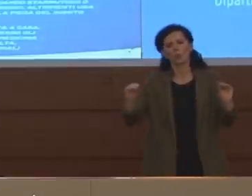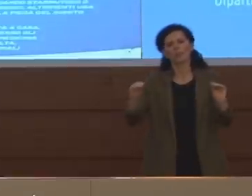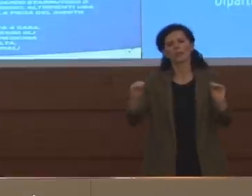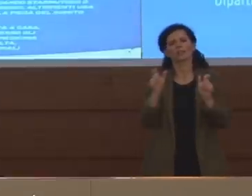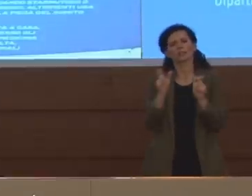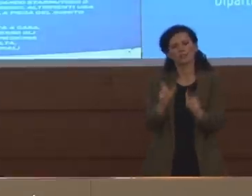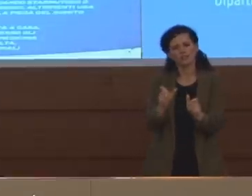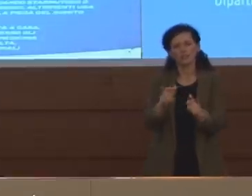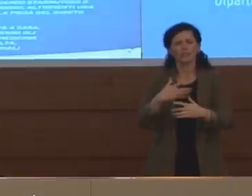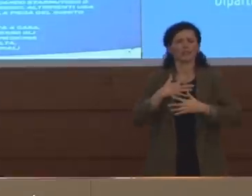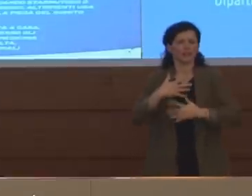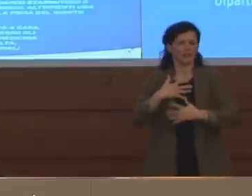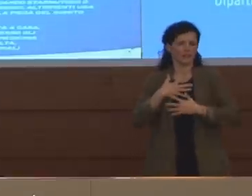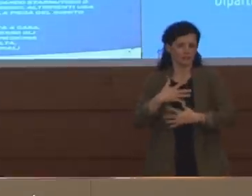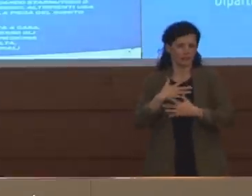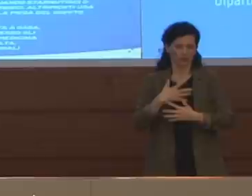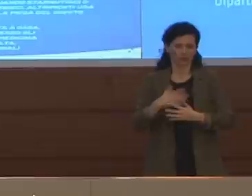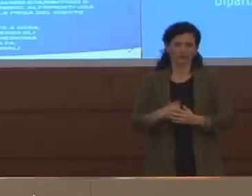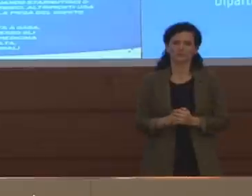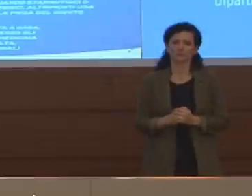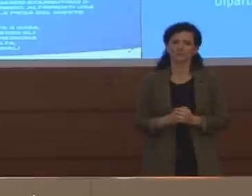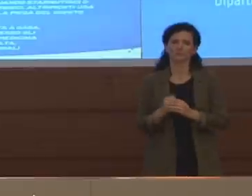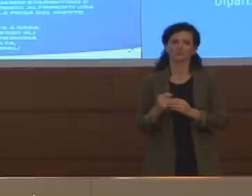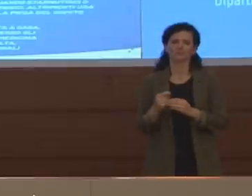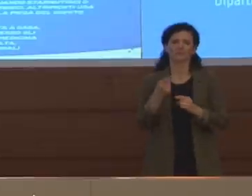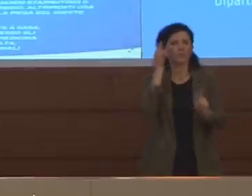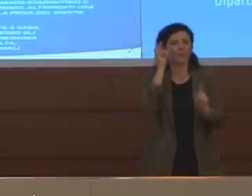ventilatori per le nostre strutture sanitarie.